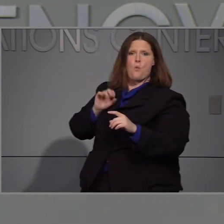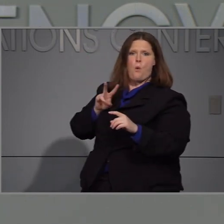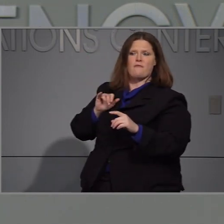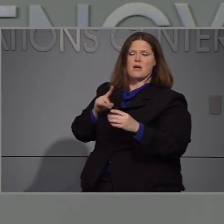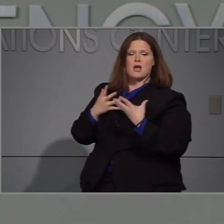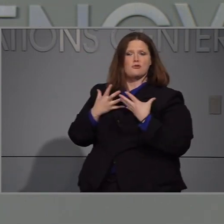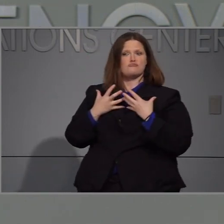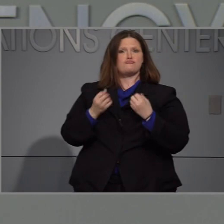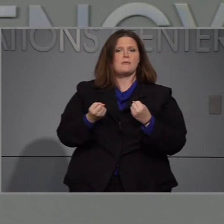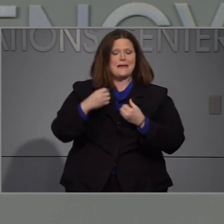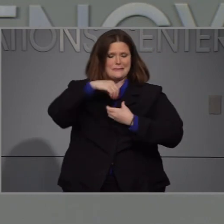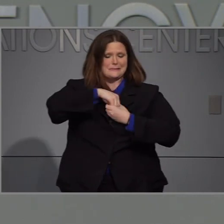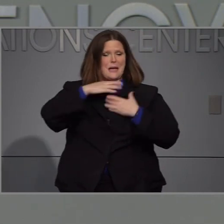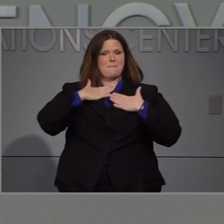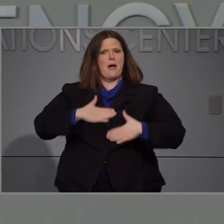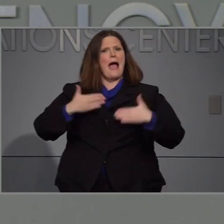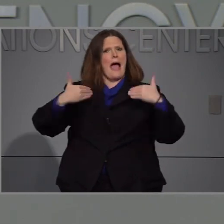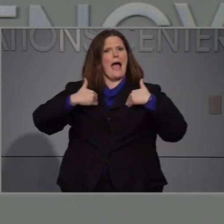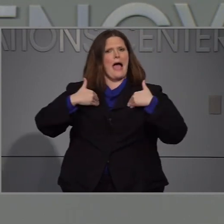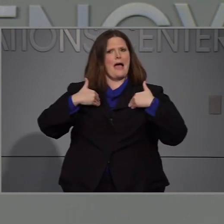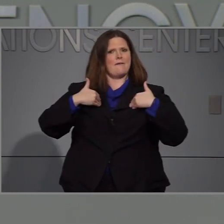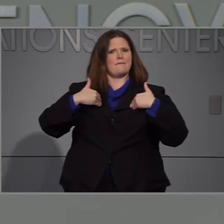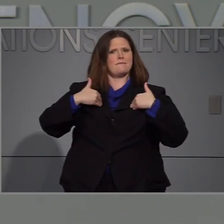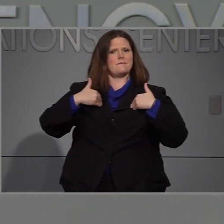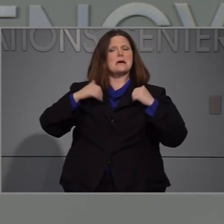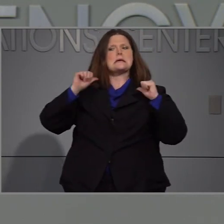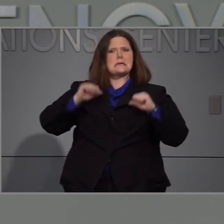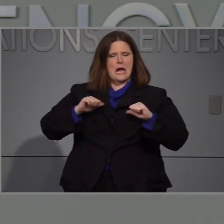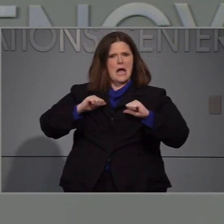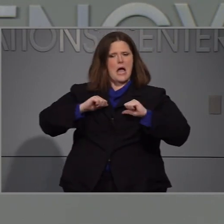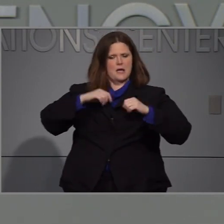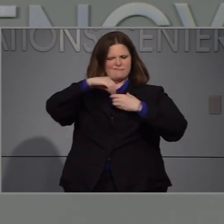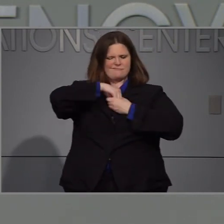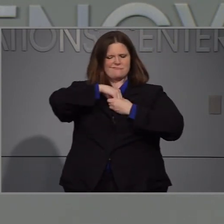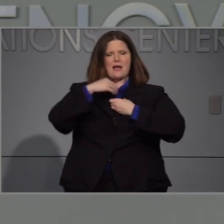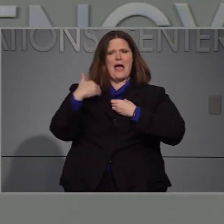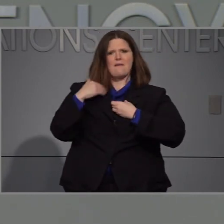diecinueve y lo han tenido antes por tanto, ahora tienen anticuerpos a Cobb y